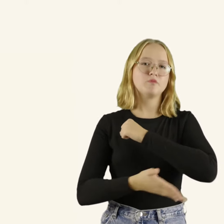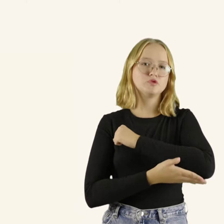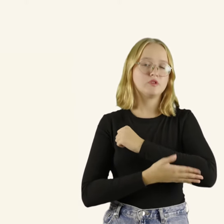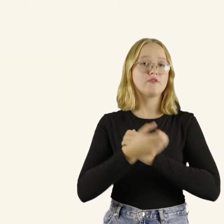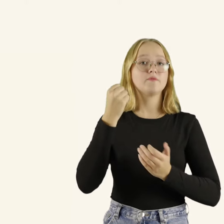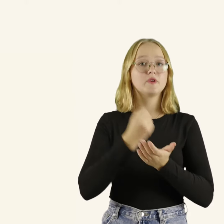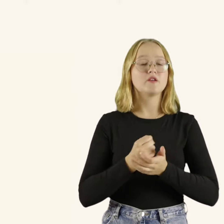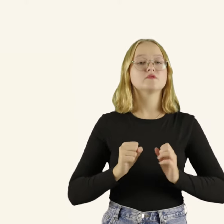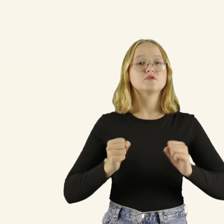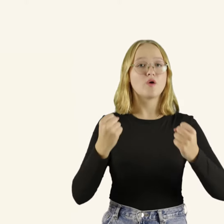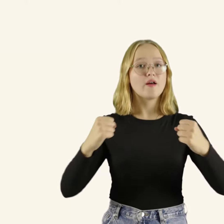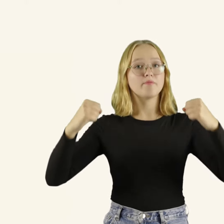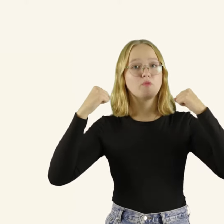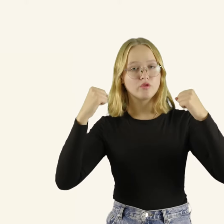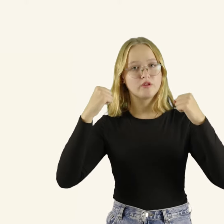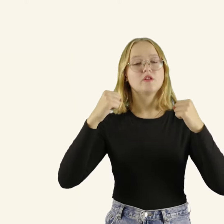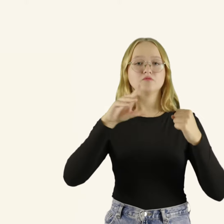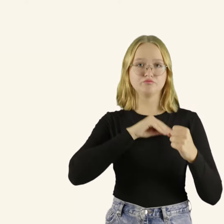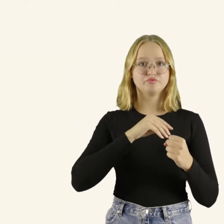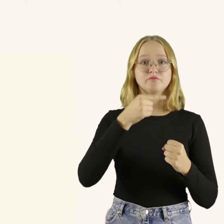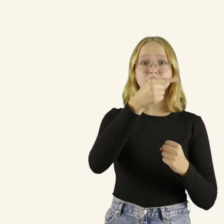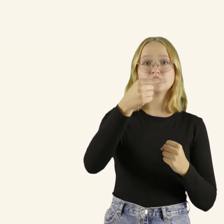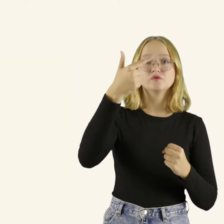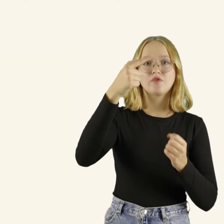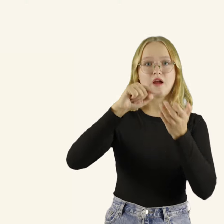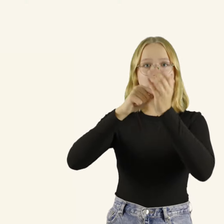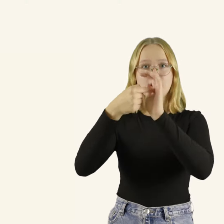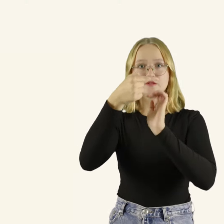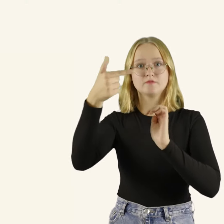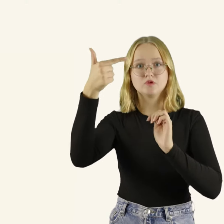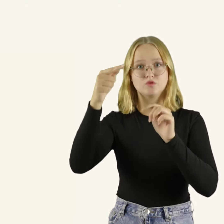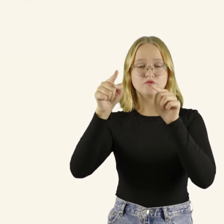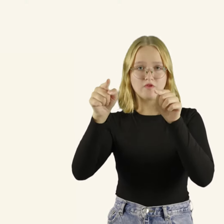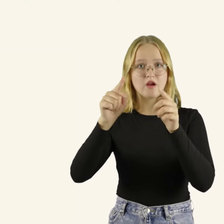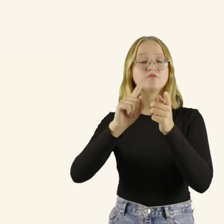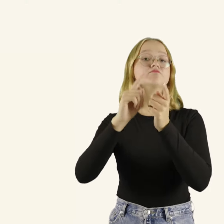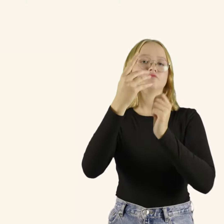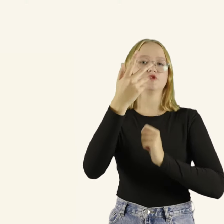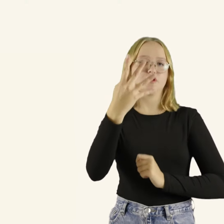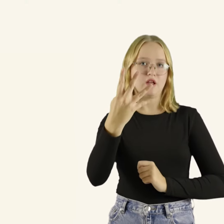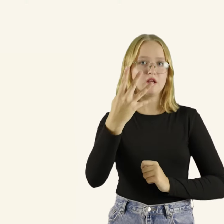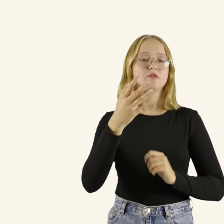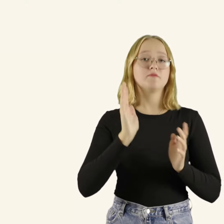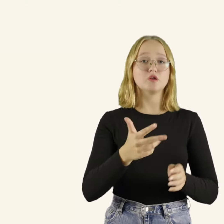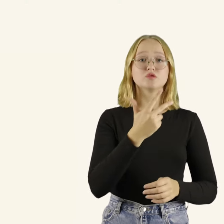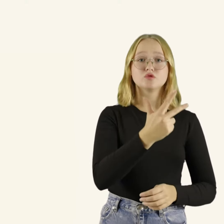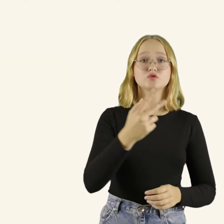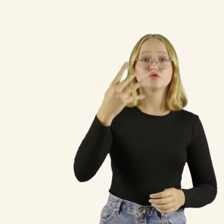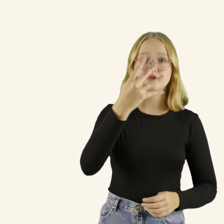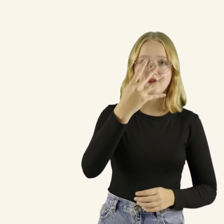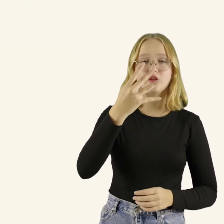Korzystając z praw działań na potęgach wykładniki mnożymy -2 razy -2 mamy 4 czyli mamy w mianowniku potęgę 3⁴.